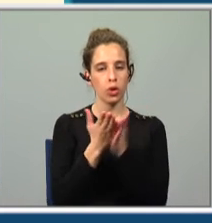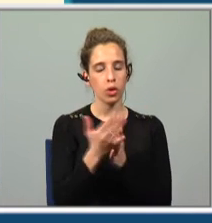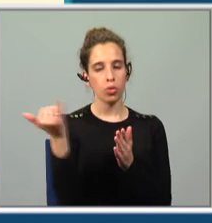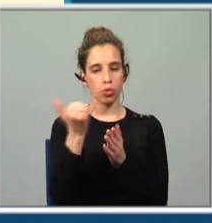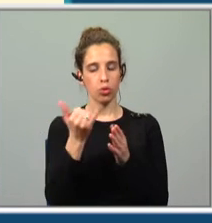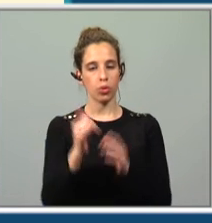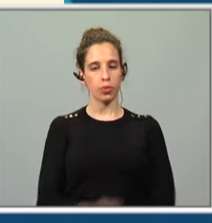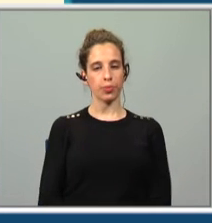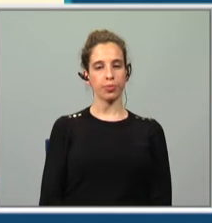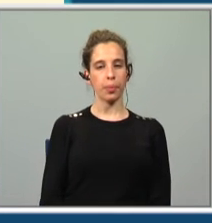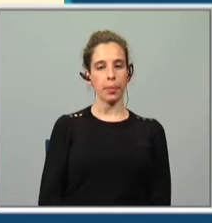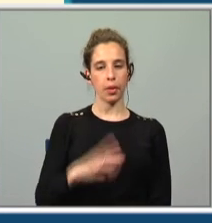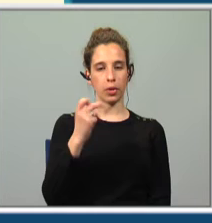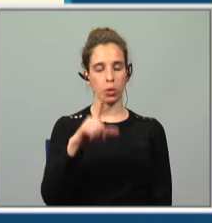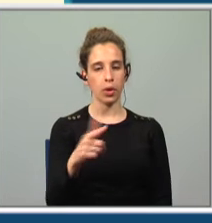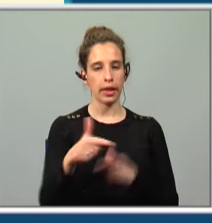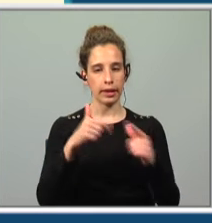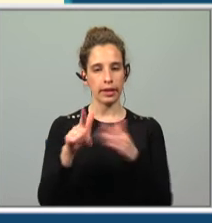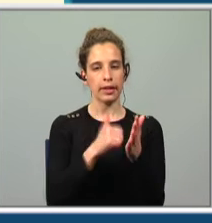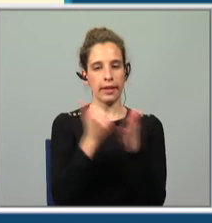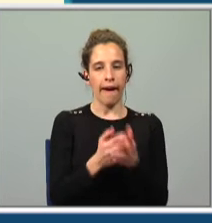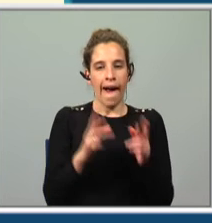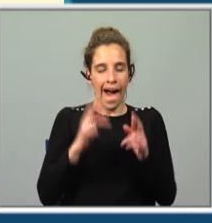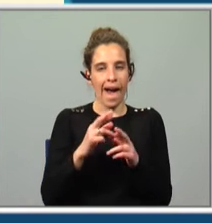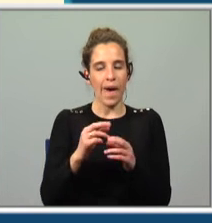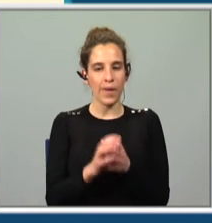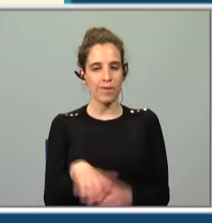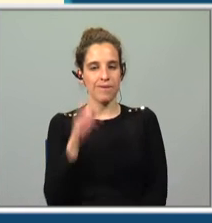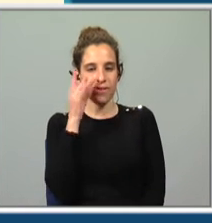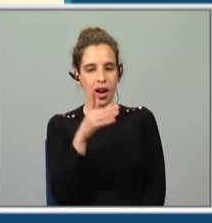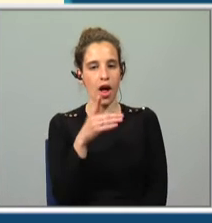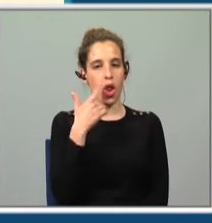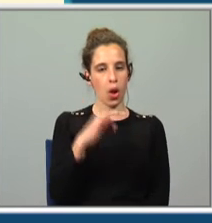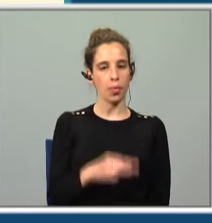parágrafo não gosto linha Sempre de Jesus em Uma Aventura costumava usar um 我不喜歡的段落總是的歷險記中的耶穌曾經戴過